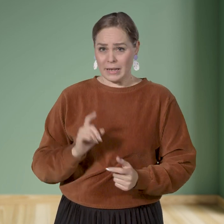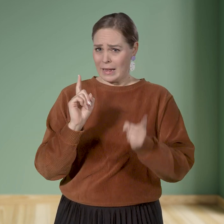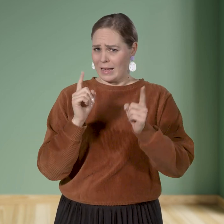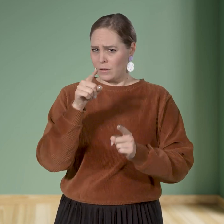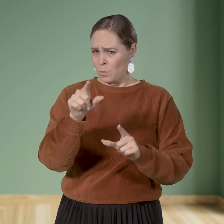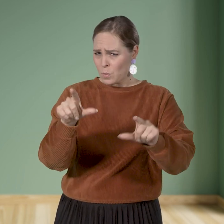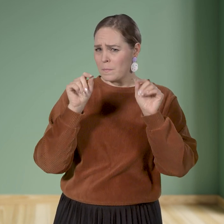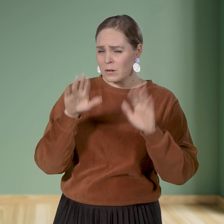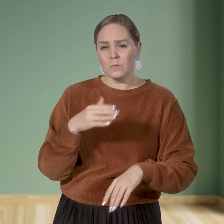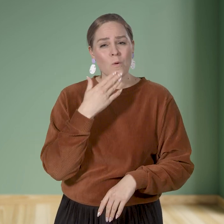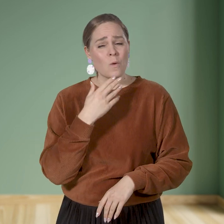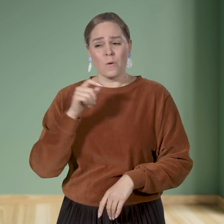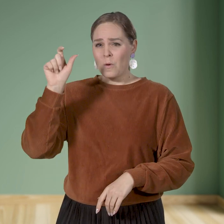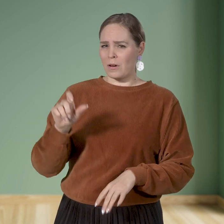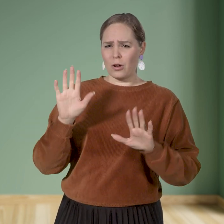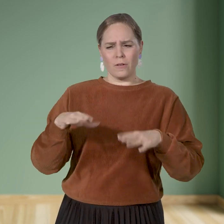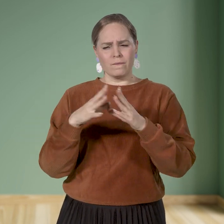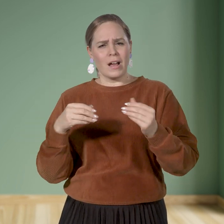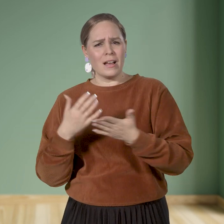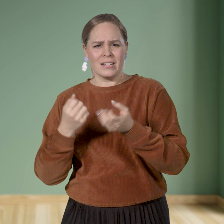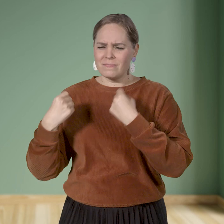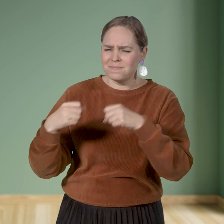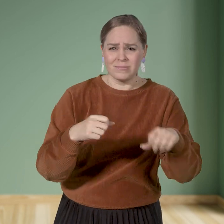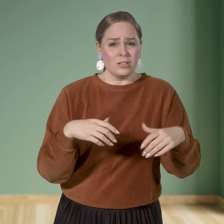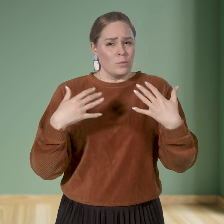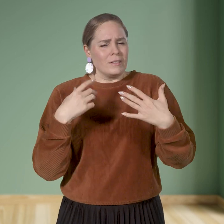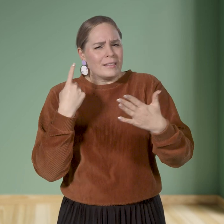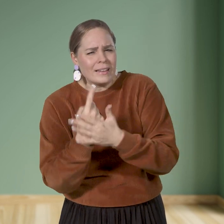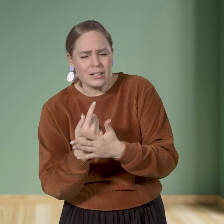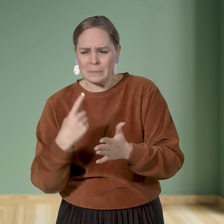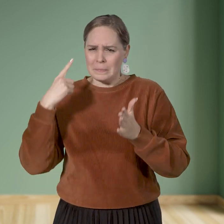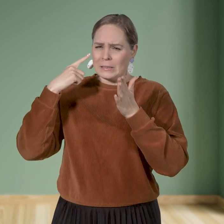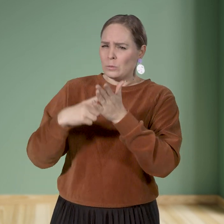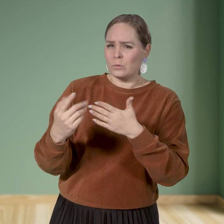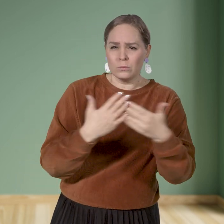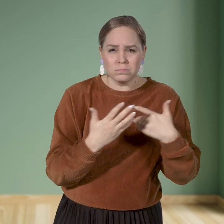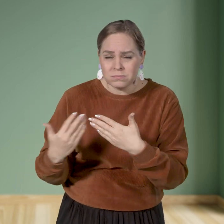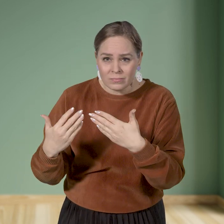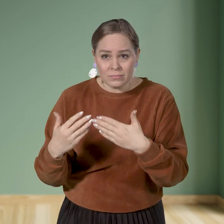Ehkä sinä olet huomannut jonkun tekevän vapaaehtoisena tärkeää ja merkityksellistä työtä -